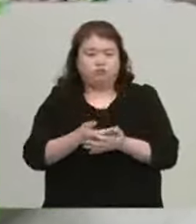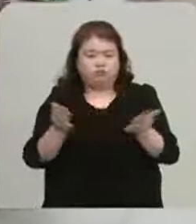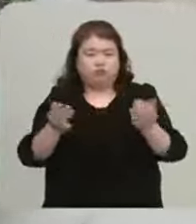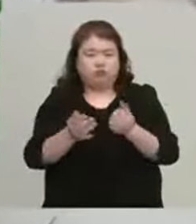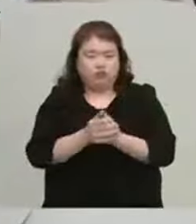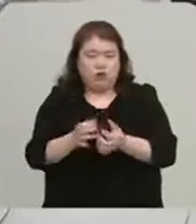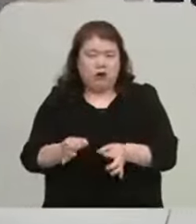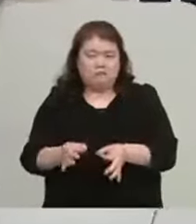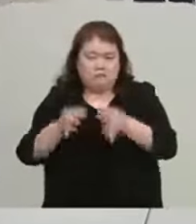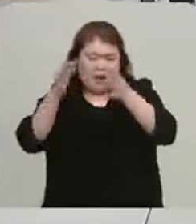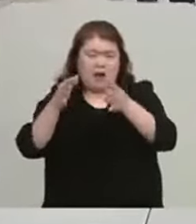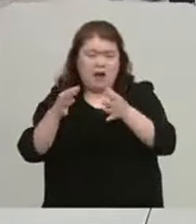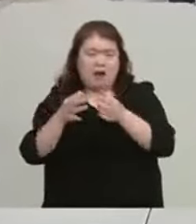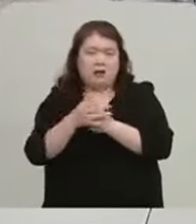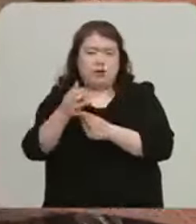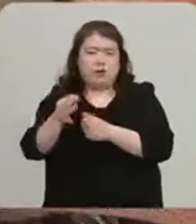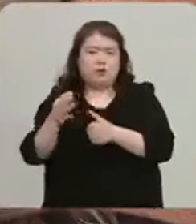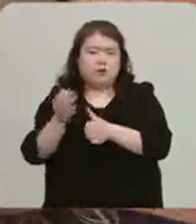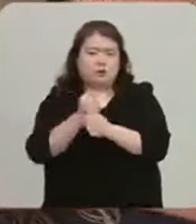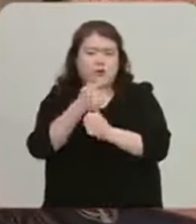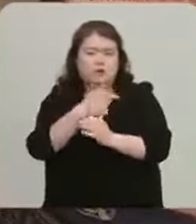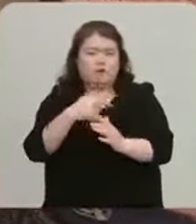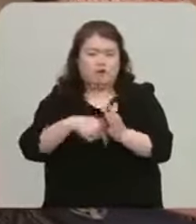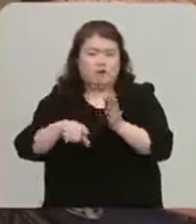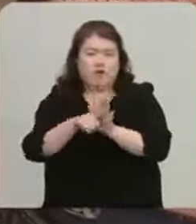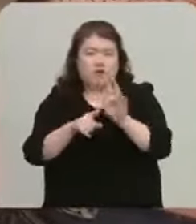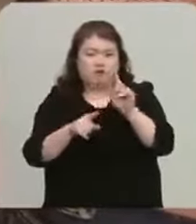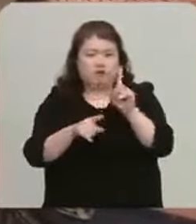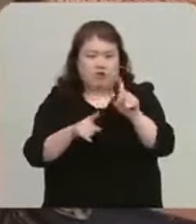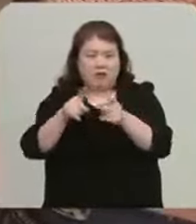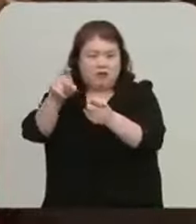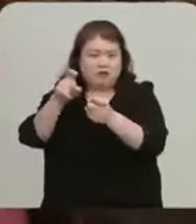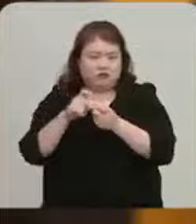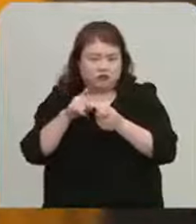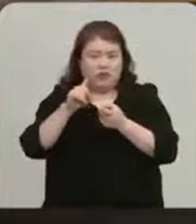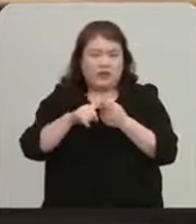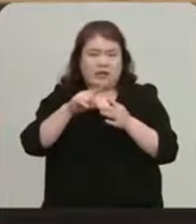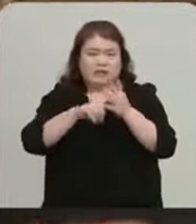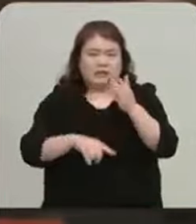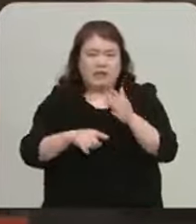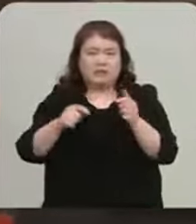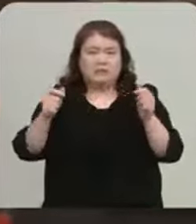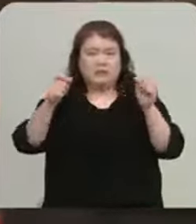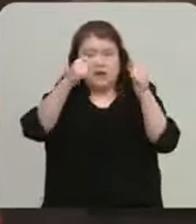가격을 잡기 위해 21종류의 수입 과일에 대한 관세를 내리겠다고 밝혔습니다.